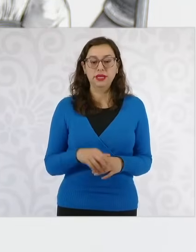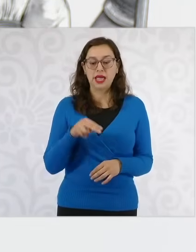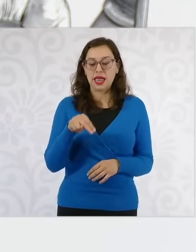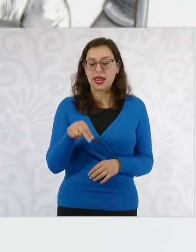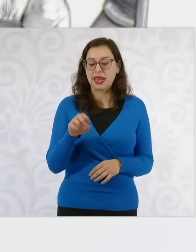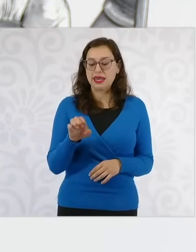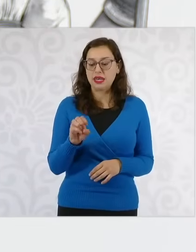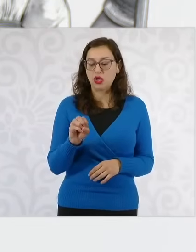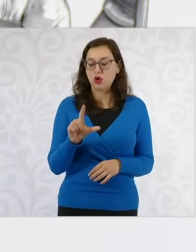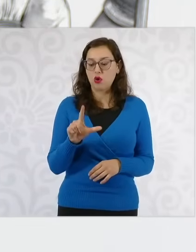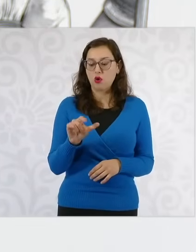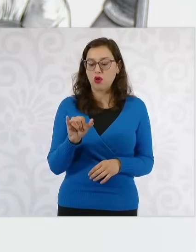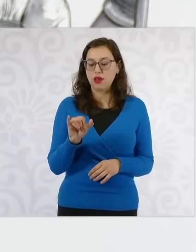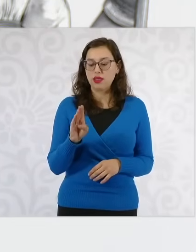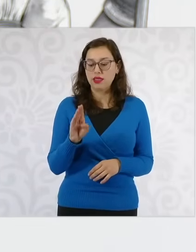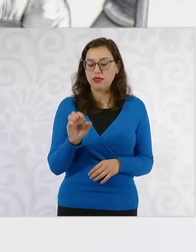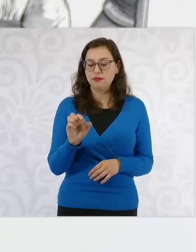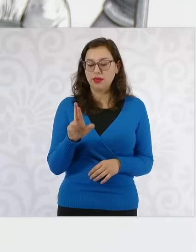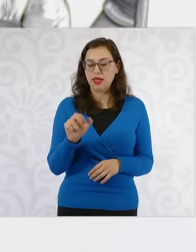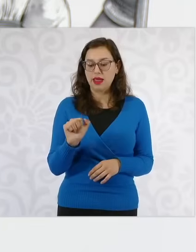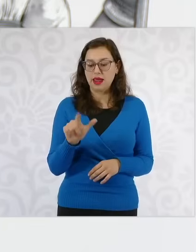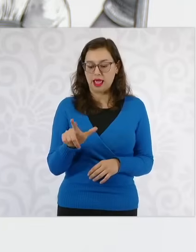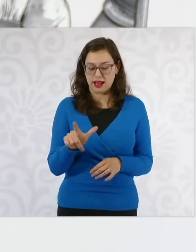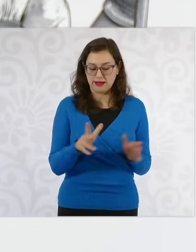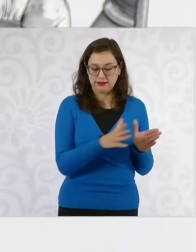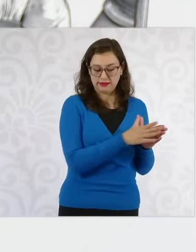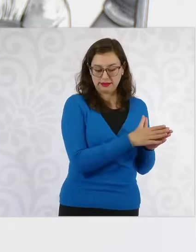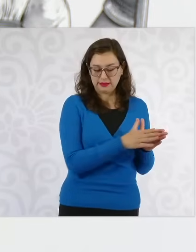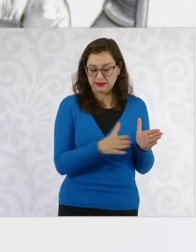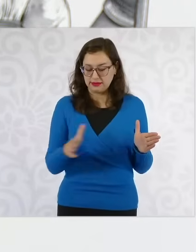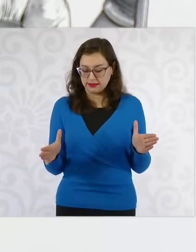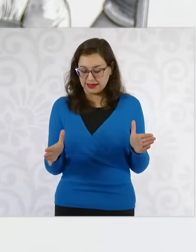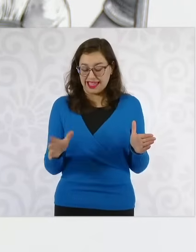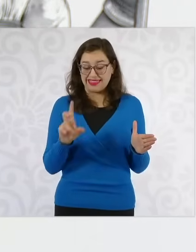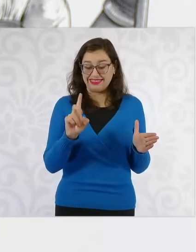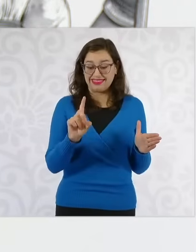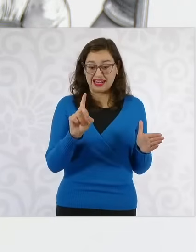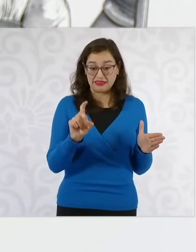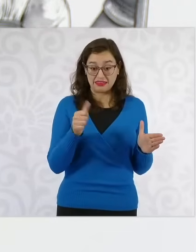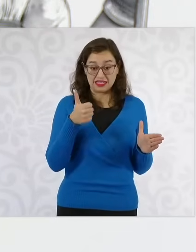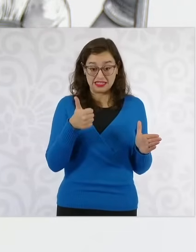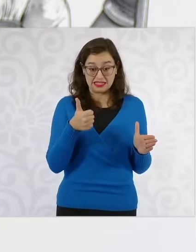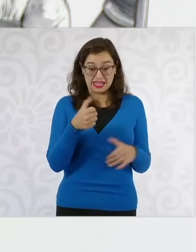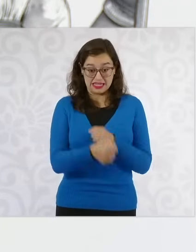neoliberal Yo diría que lo caracterizó